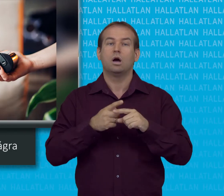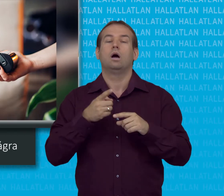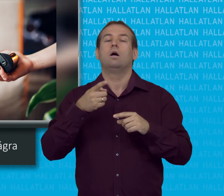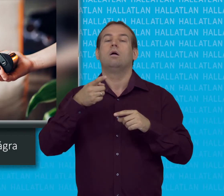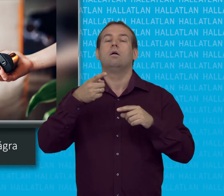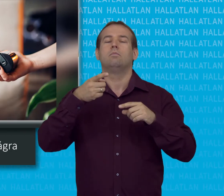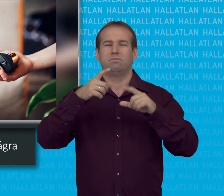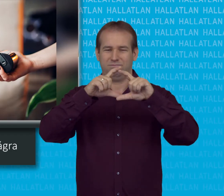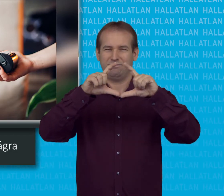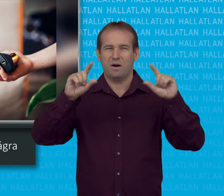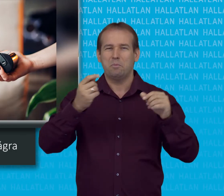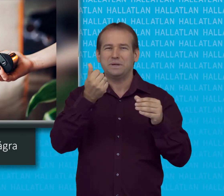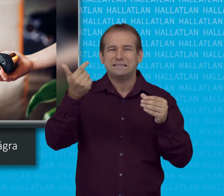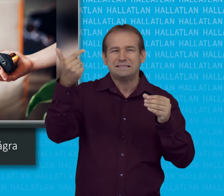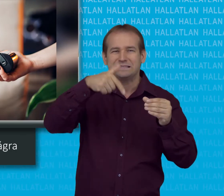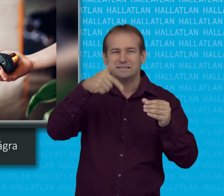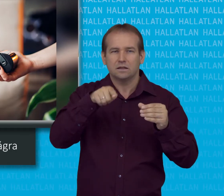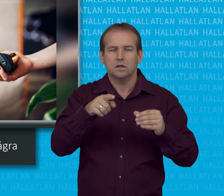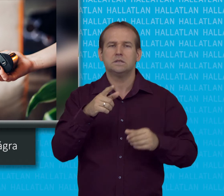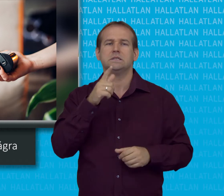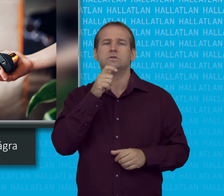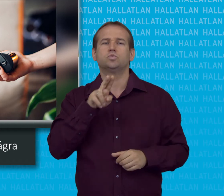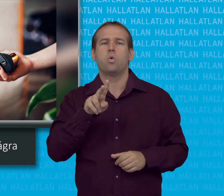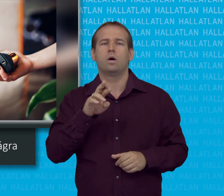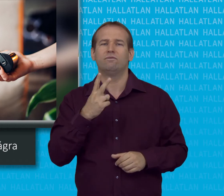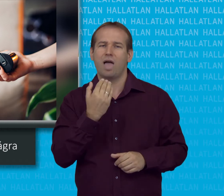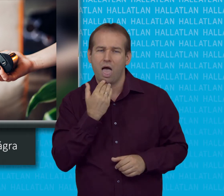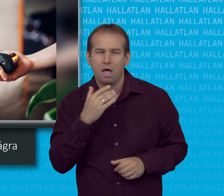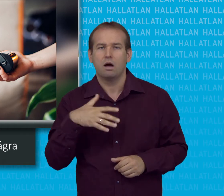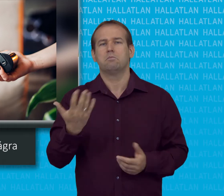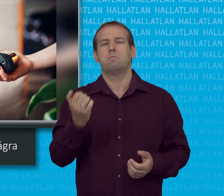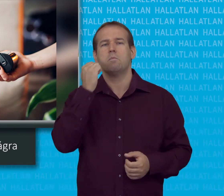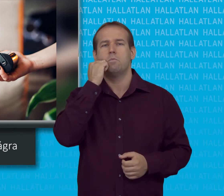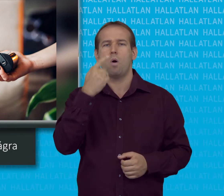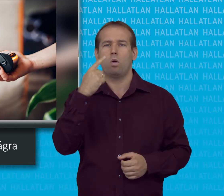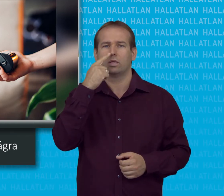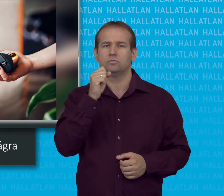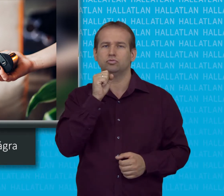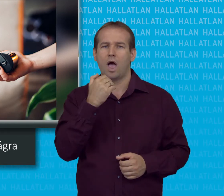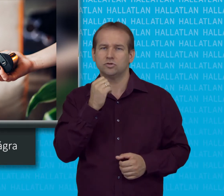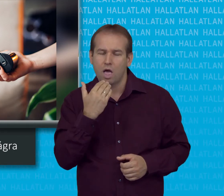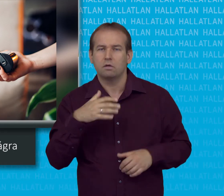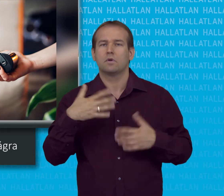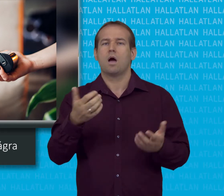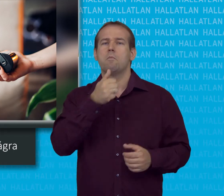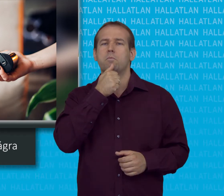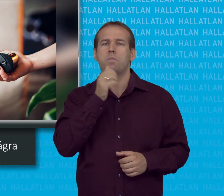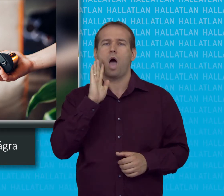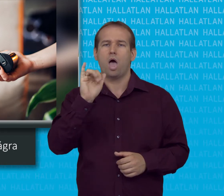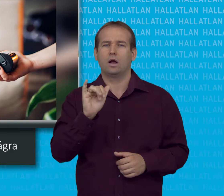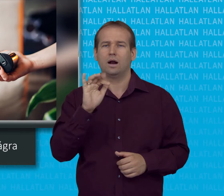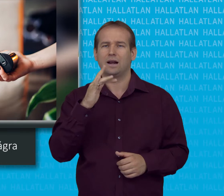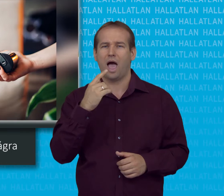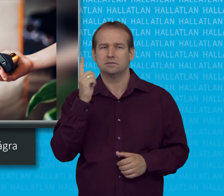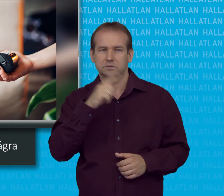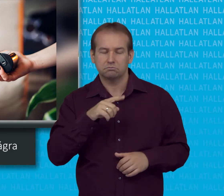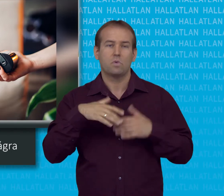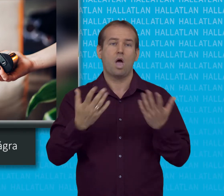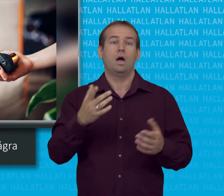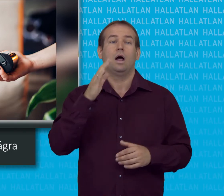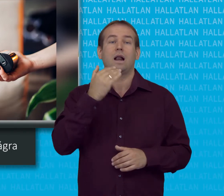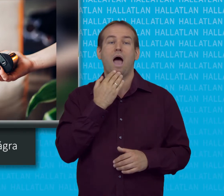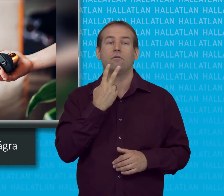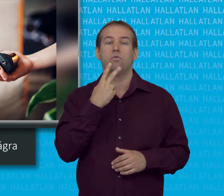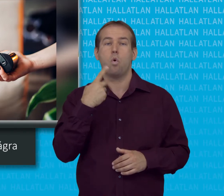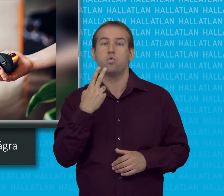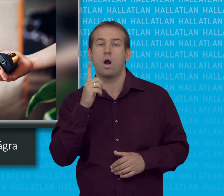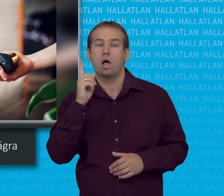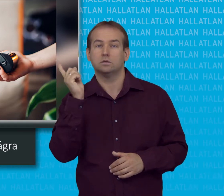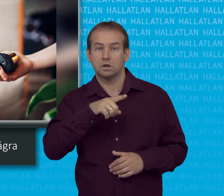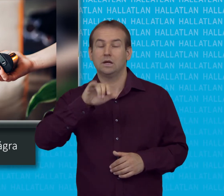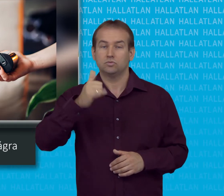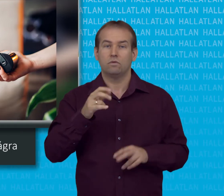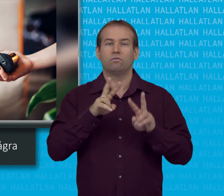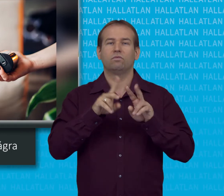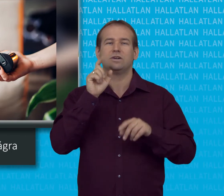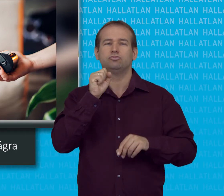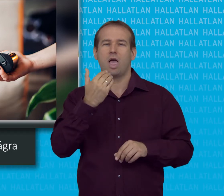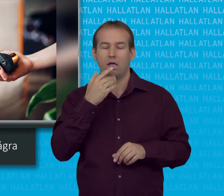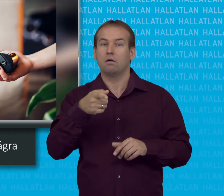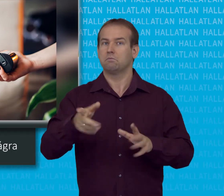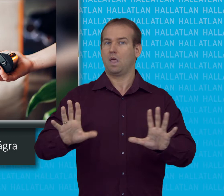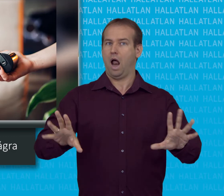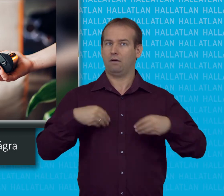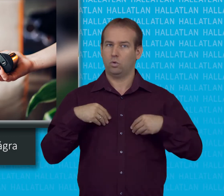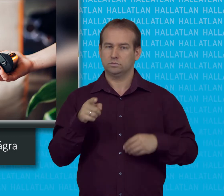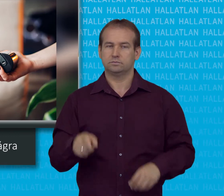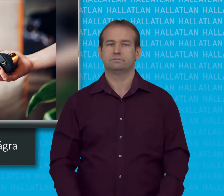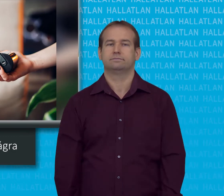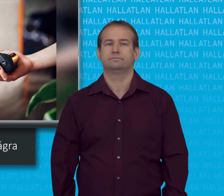a Curve, a Monese, a PayrNet, a Revolut, továbbá a Wise kártyáit támogatja.